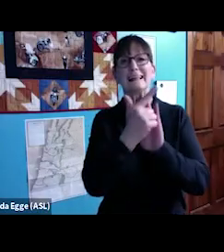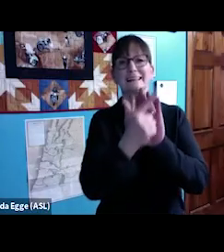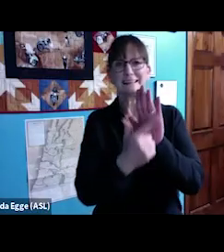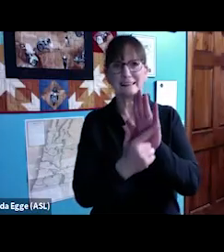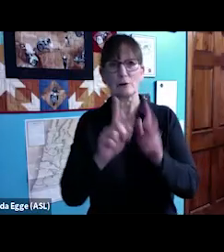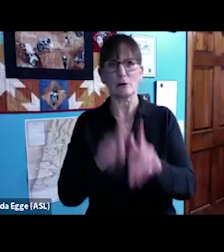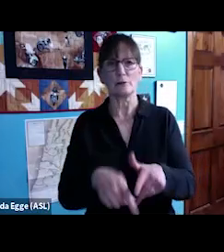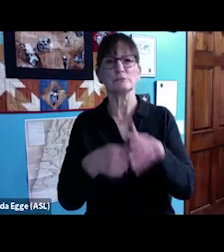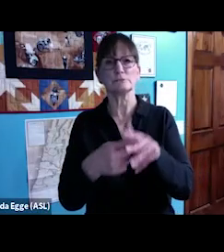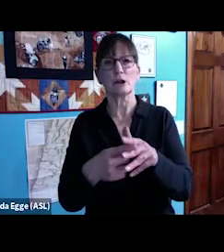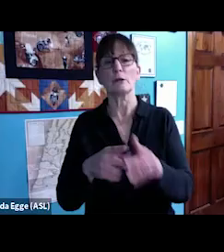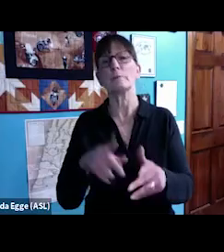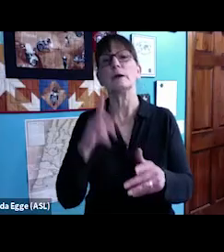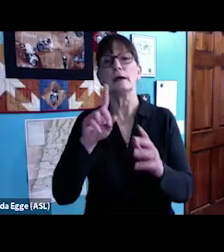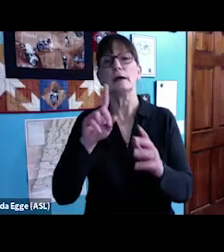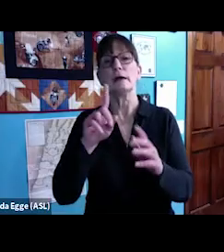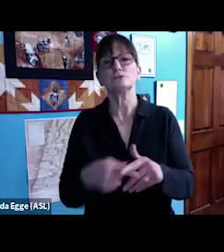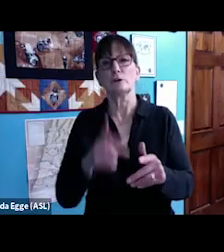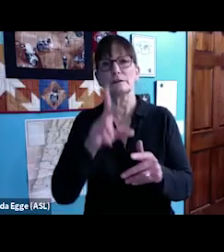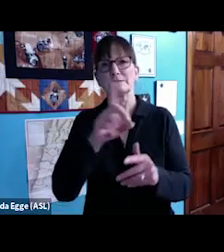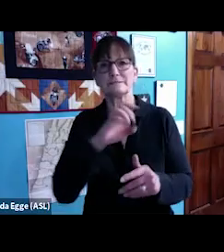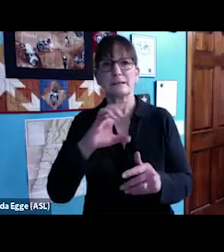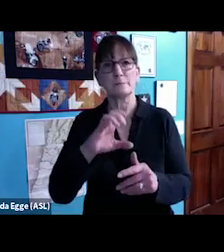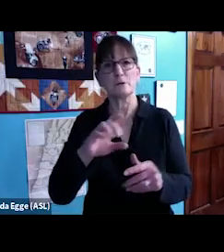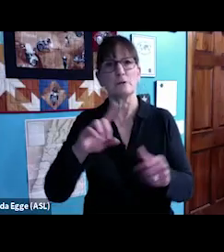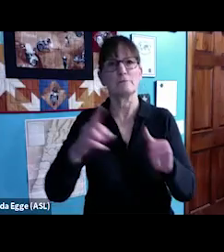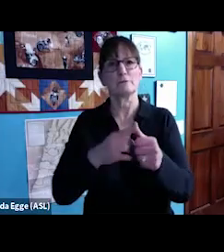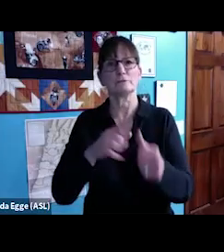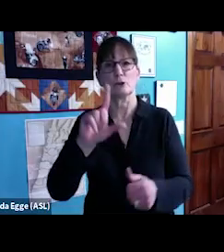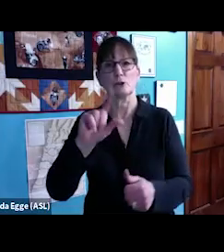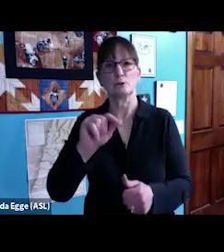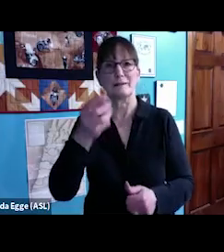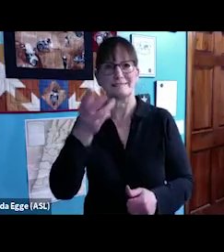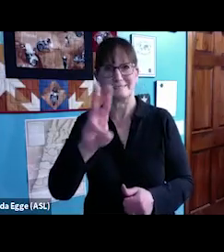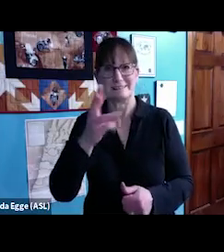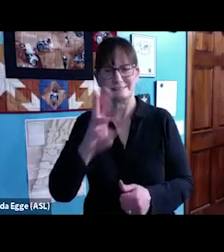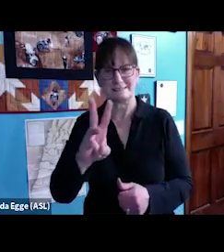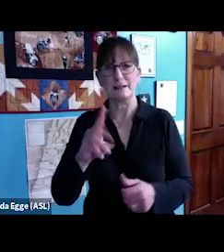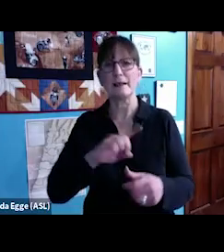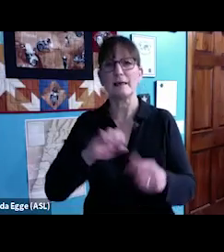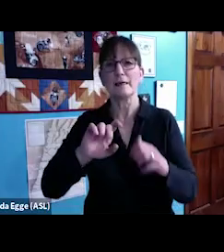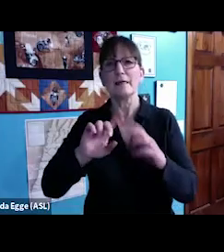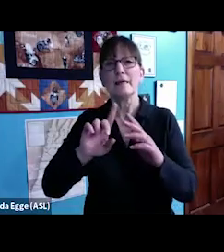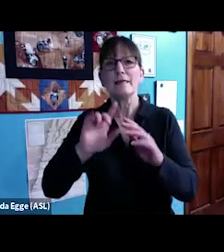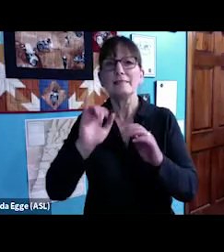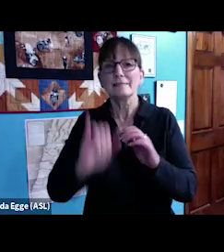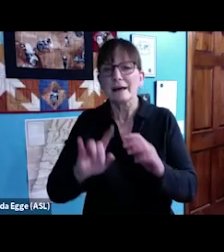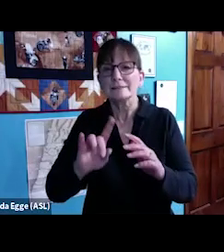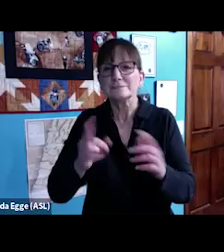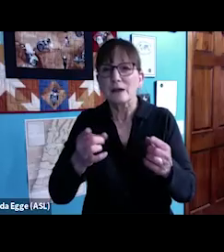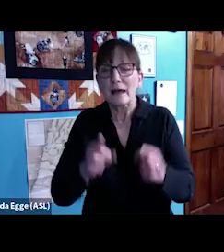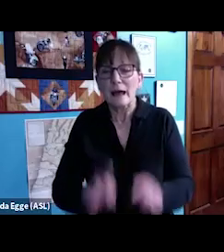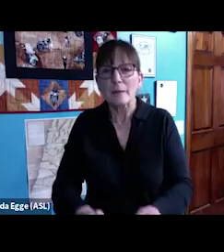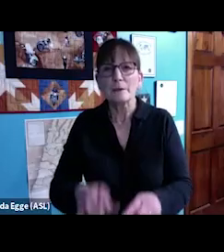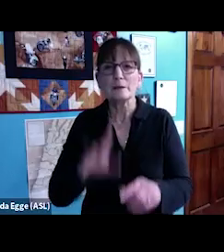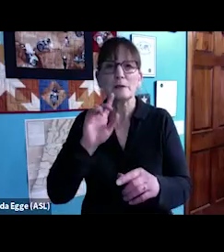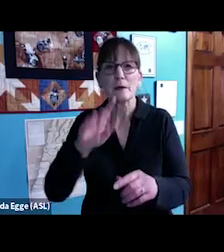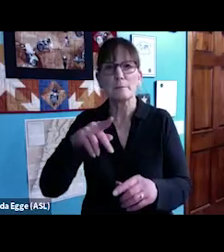y a menudo trae observaciones o situaciones que tal vez olvidé mencionar o tiene más detalles